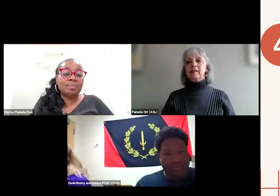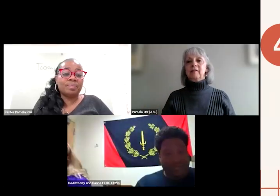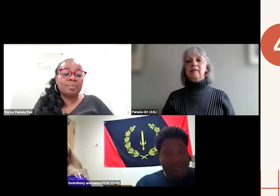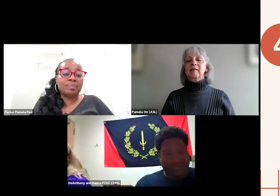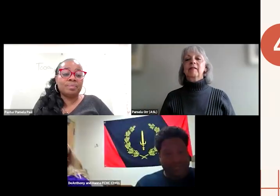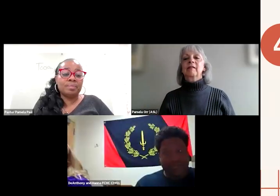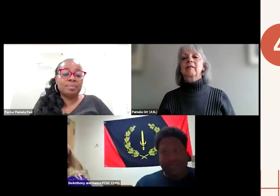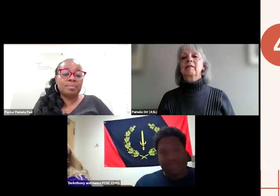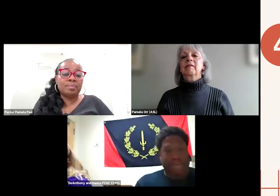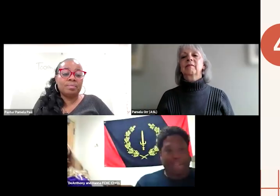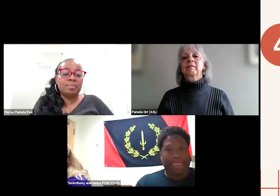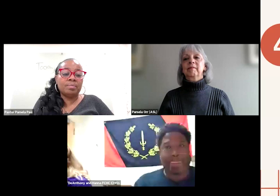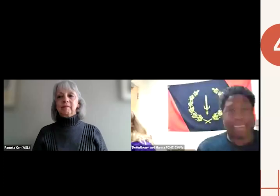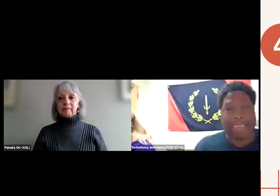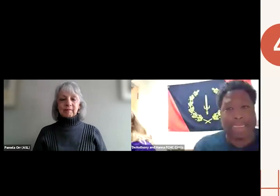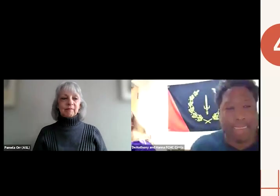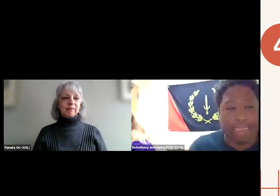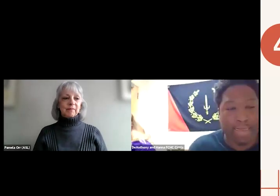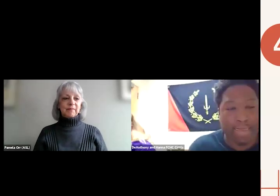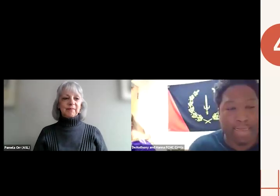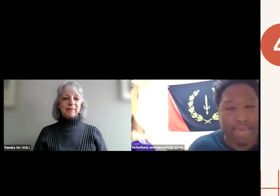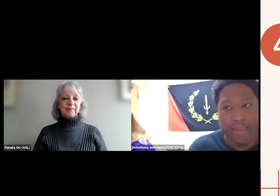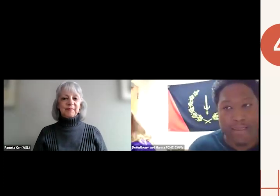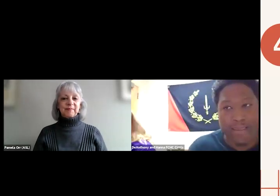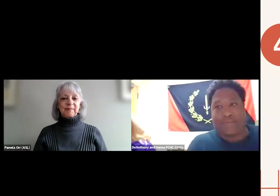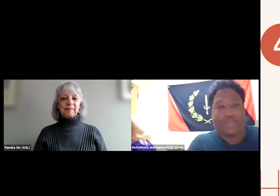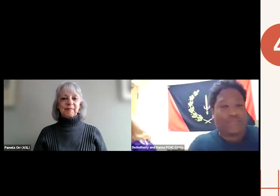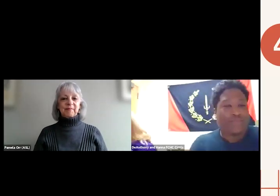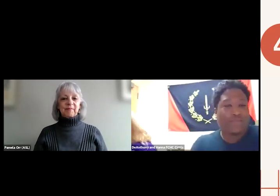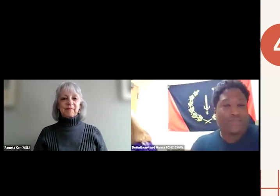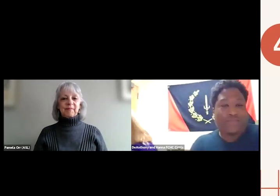en las herramientas y estrategias de reducción de daños.